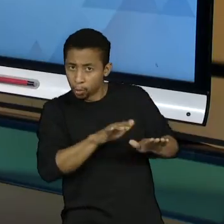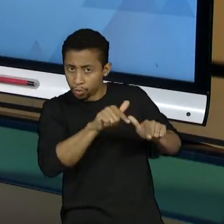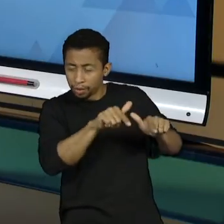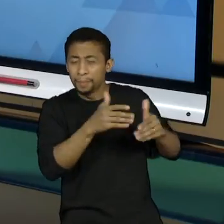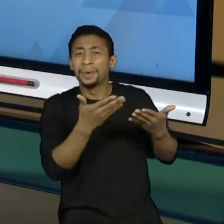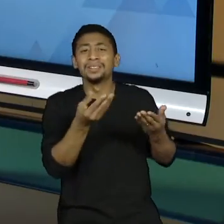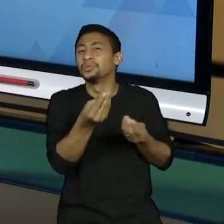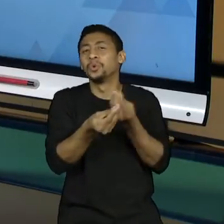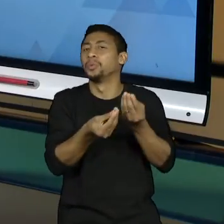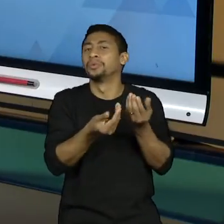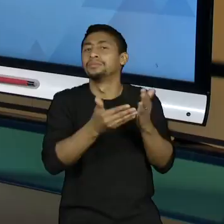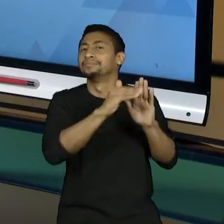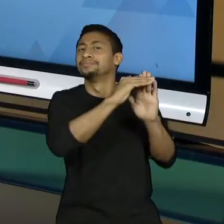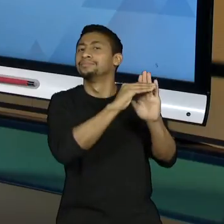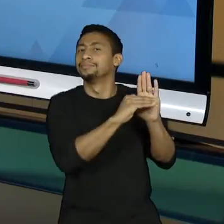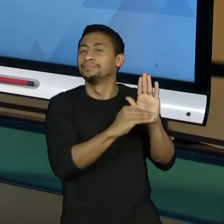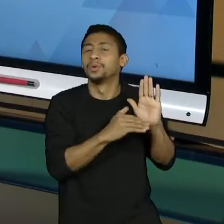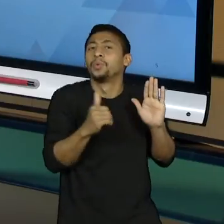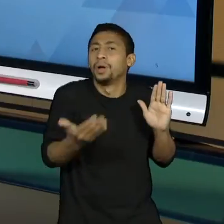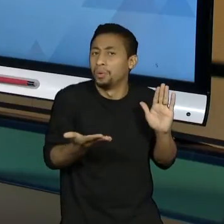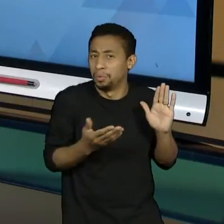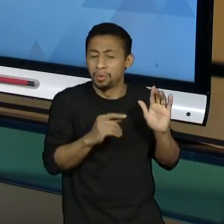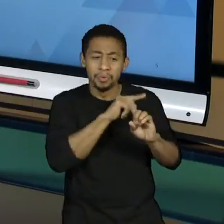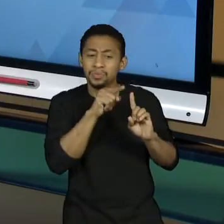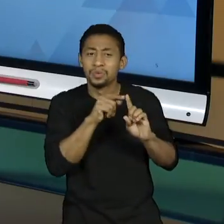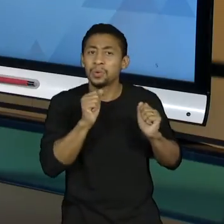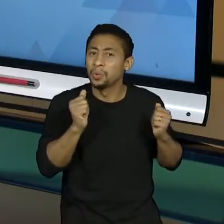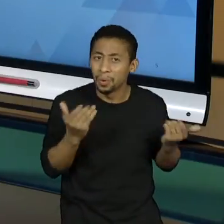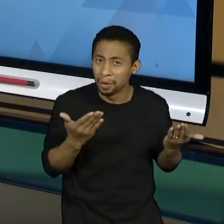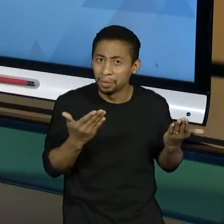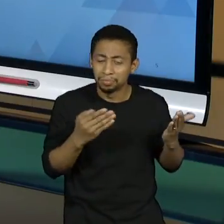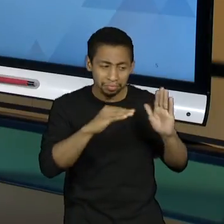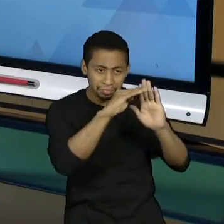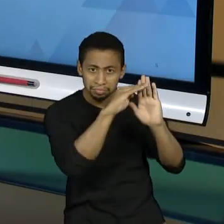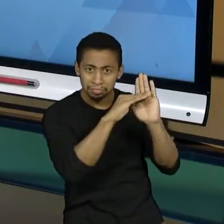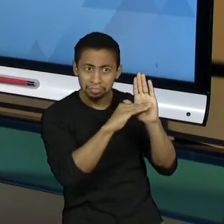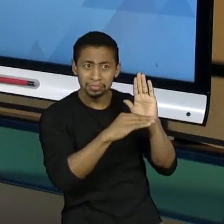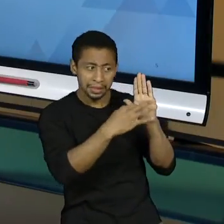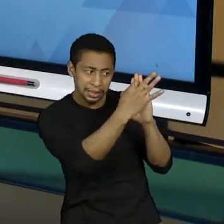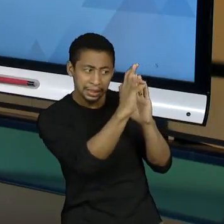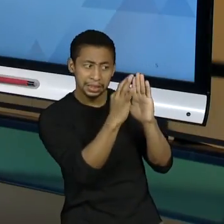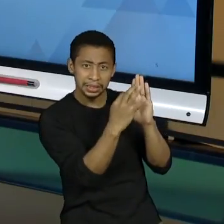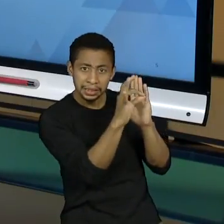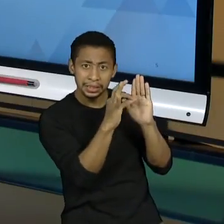FORAM ATENDIDOS? ENTÃO MOSTRE QUE SUA SOLUÇÃO ATENDEU TUDO AQUILO QUE FOI ACORDADO LÁ ATRÁS.